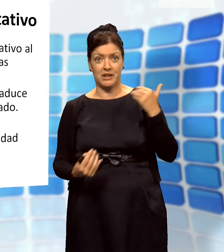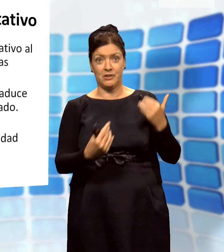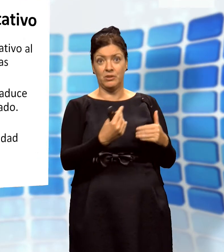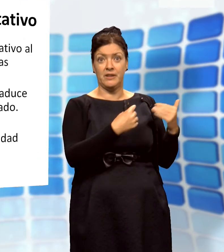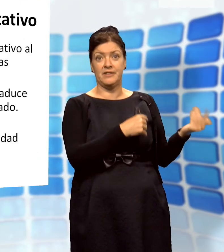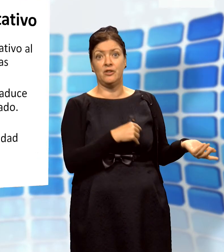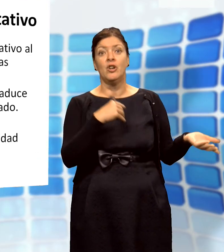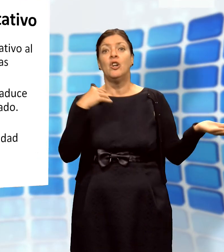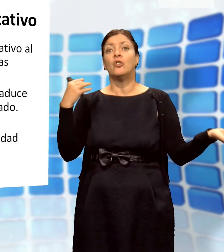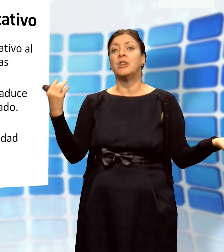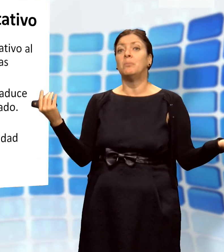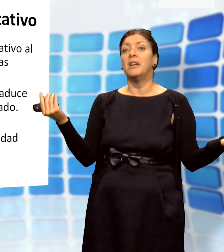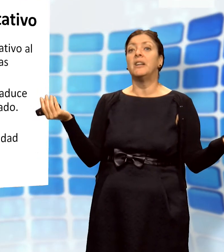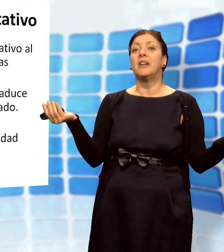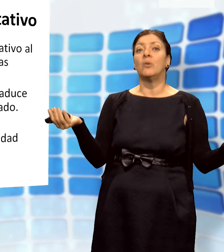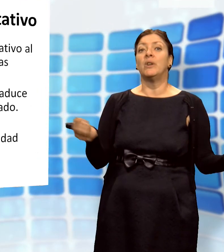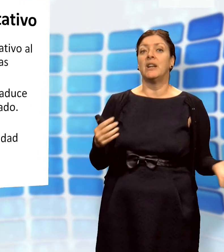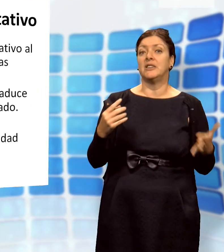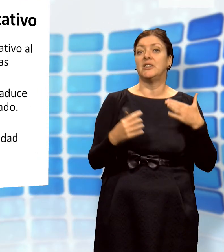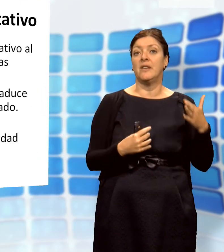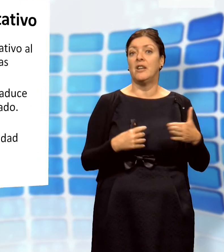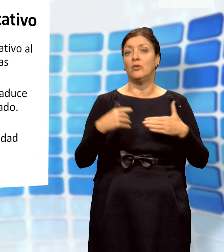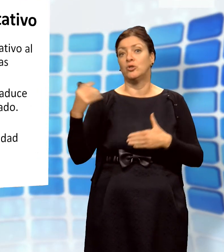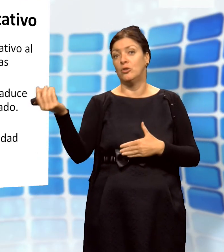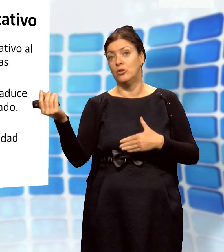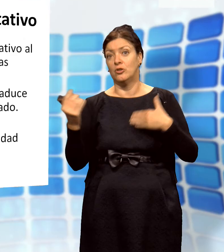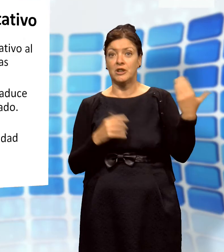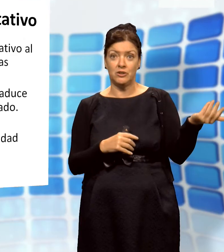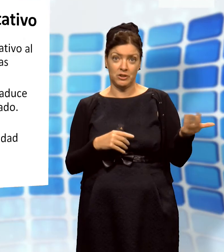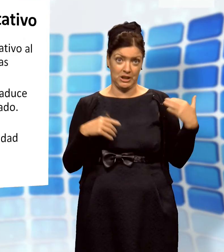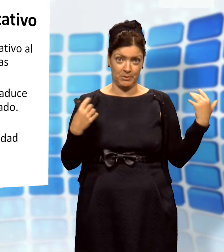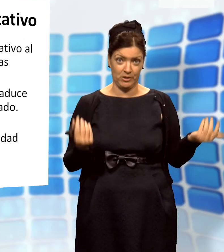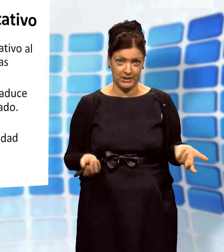los que resulta necesario contemplar y tener en cuenta las distancias, los tonos, los gestos...